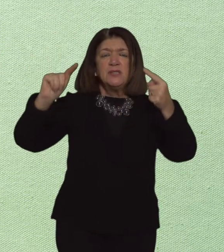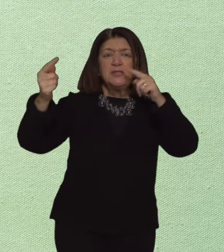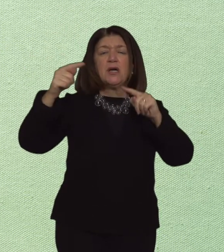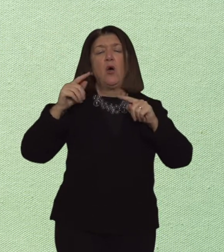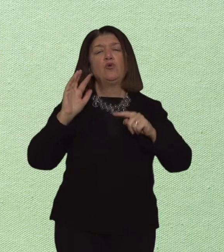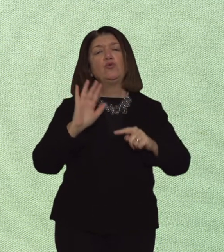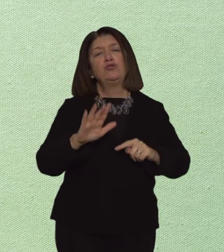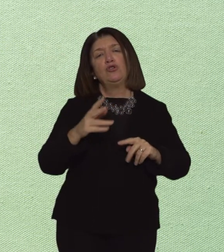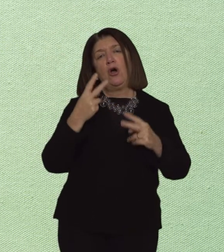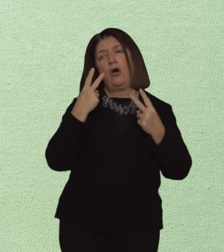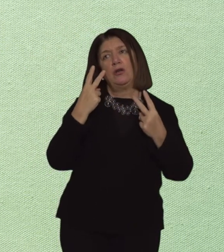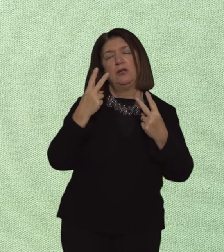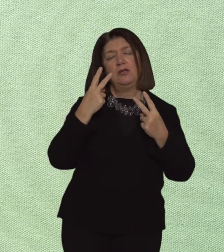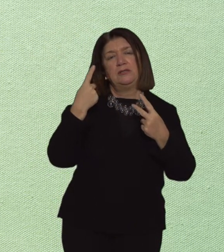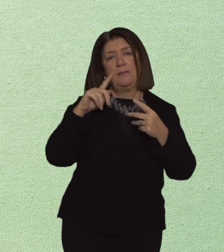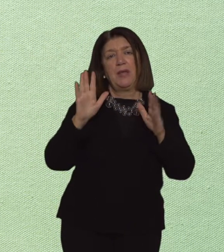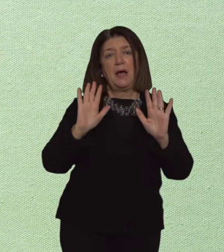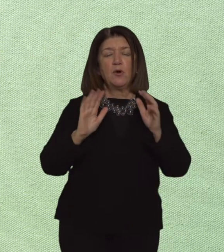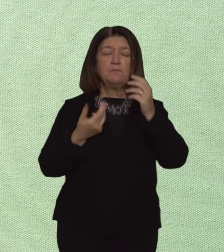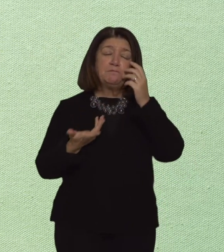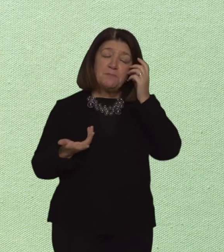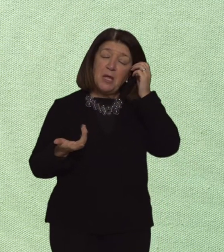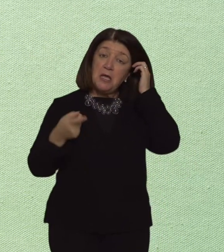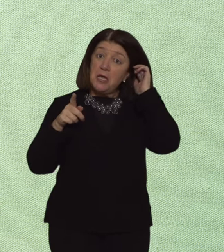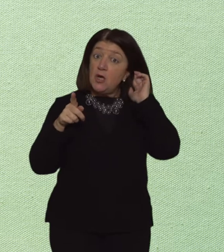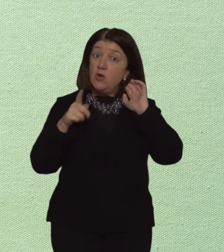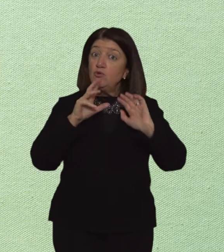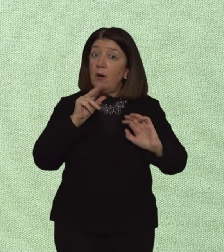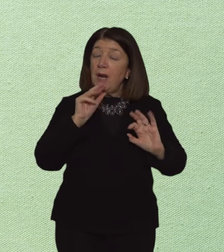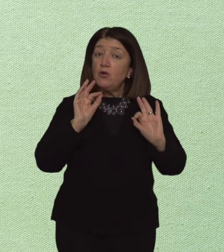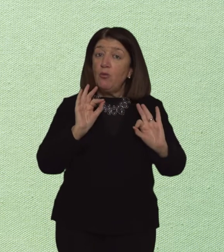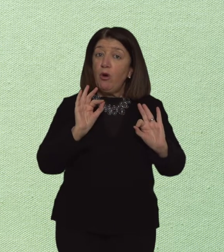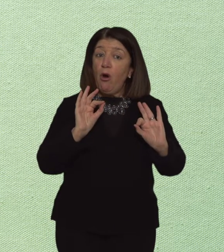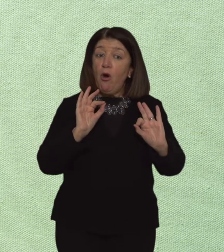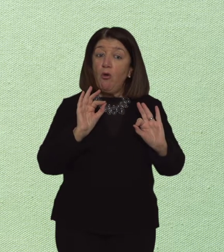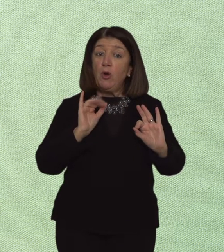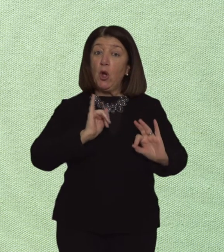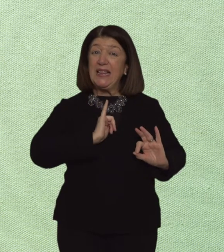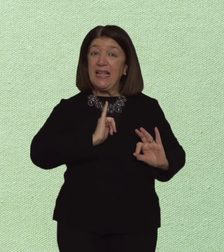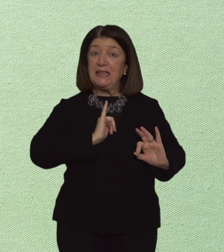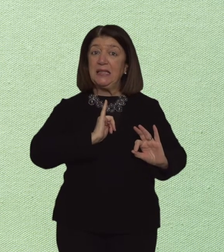Tu hai parlato di educare alla condivisione e alla d'identità, io vorrei capire anche quali